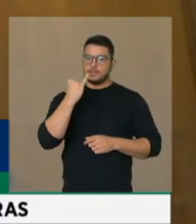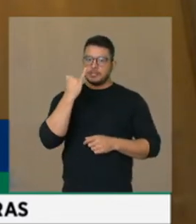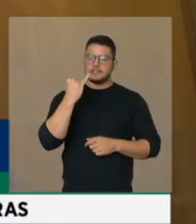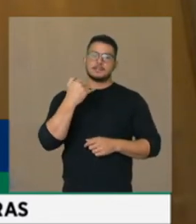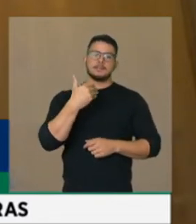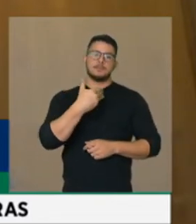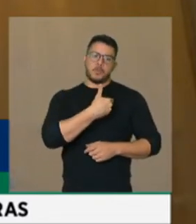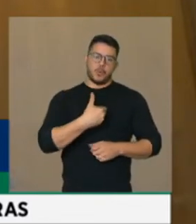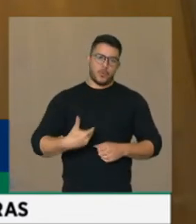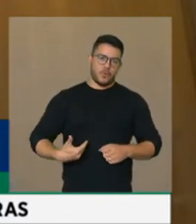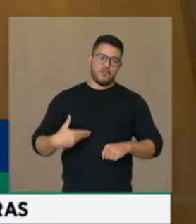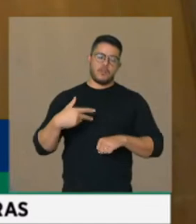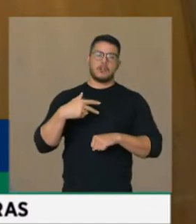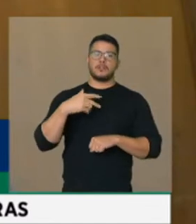ESTRUTURAIS E VÍCIOS QUE VÃO PREJUDICAR A POPULAÇÃO QUE